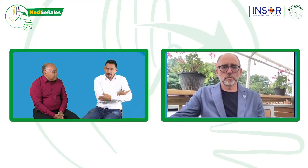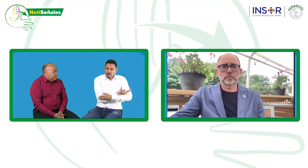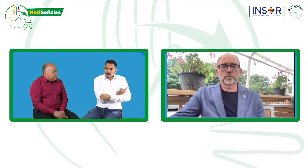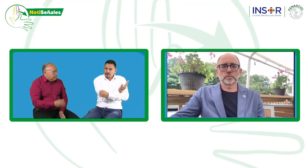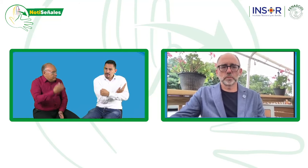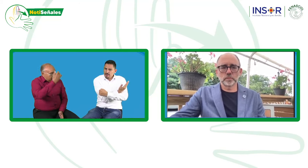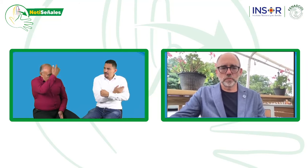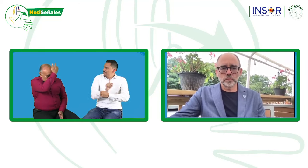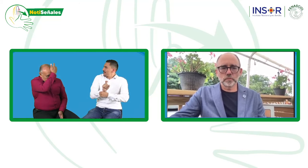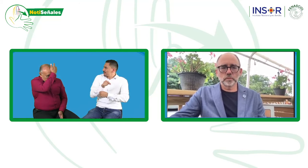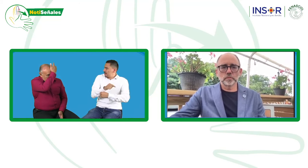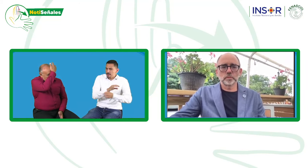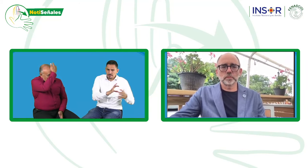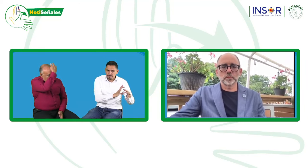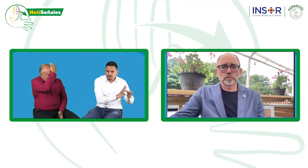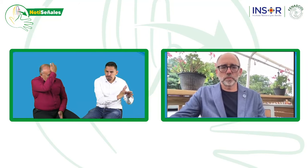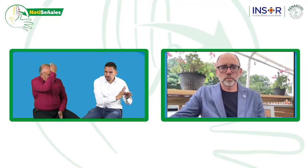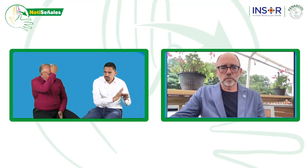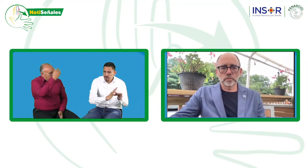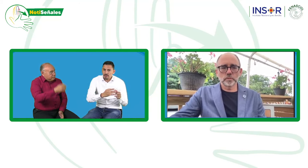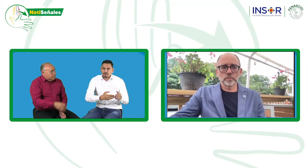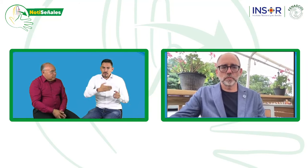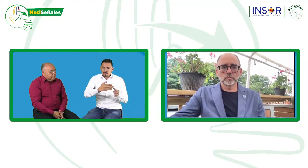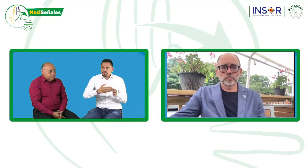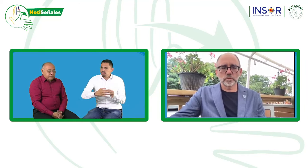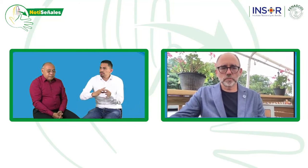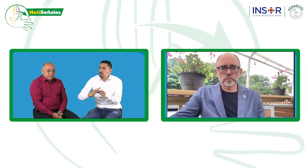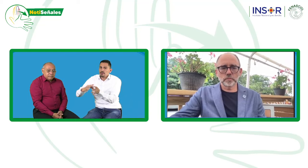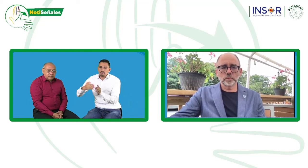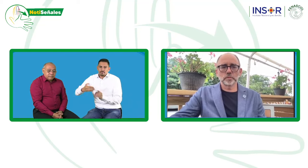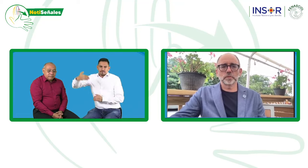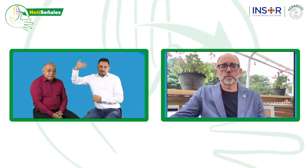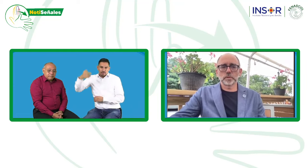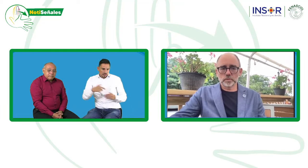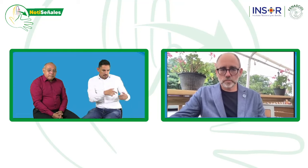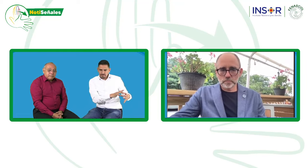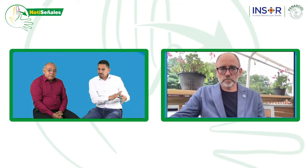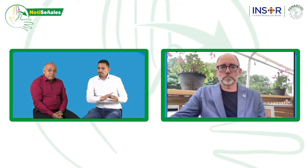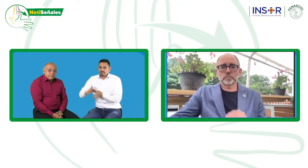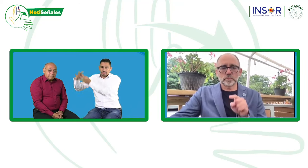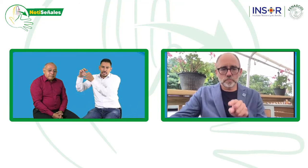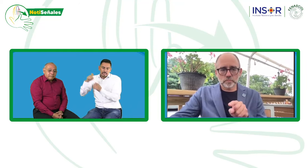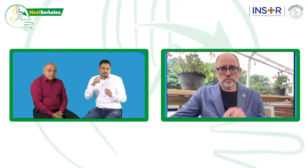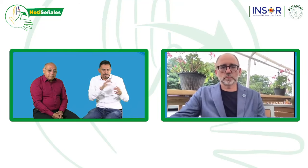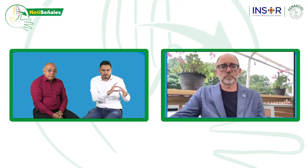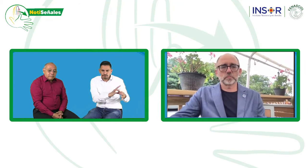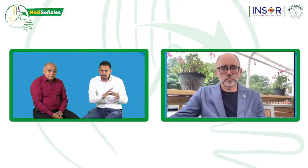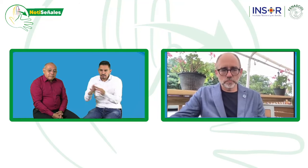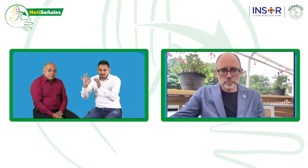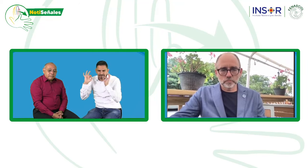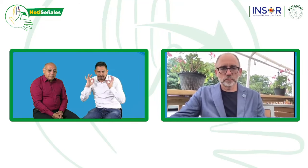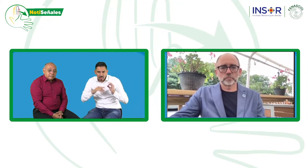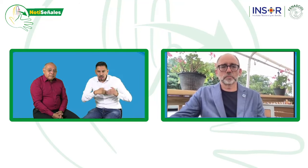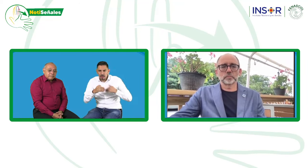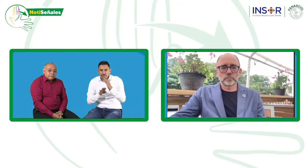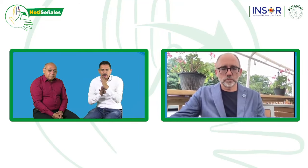bilingüe. no solamente con los niños sino también desde la primera infancia que hay una